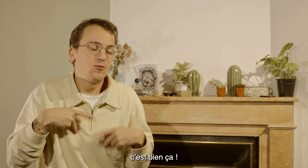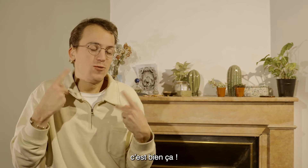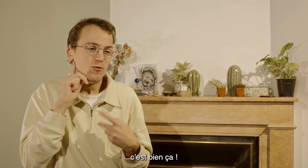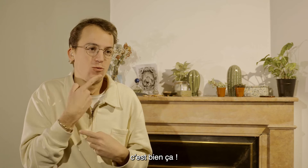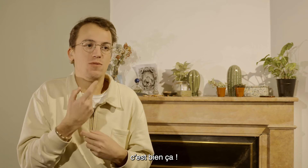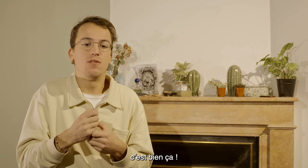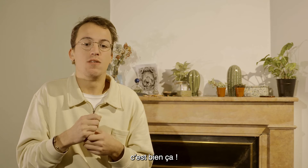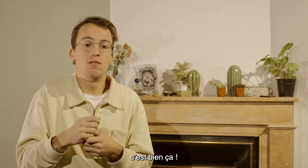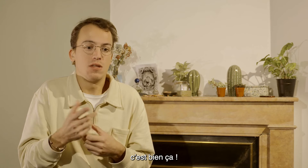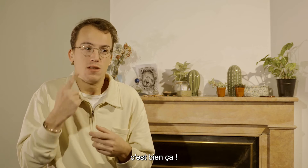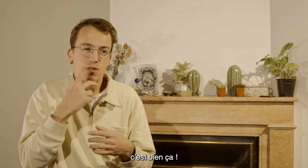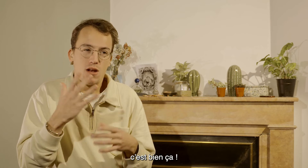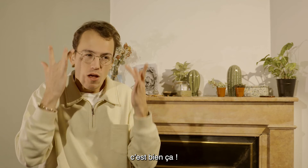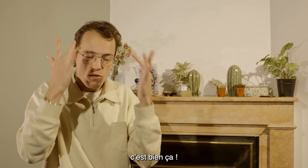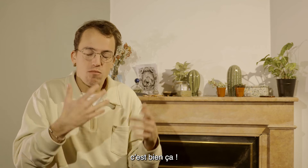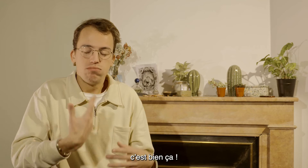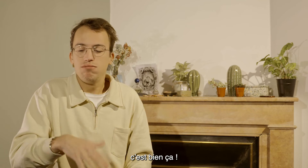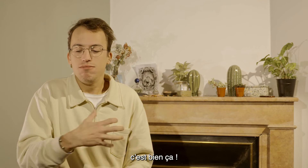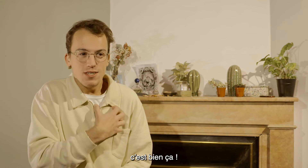c’est bien ça !